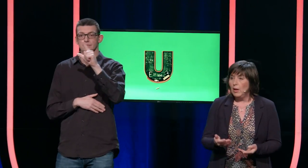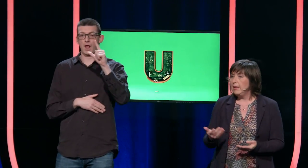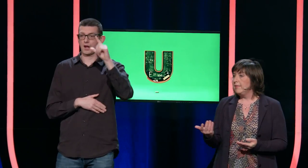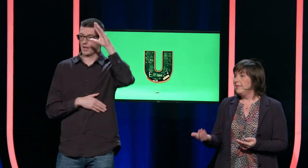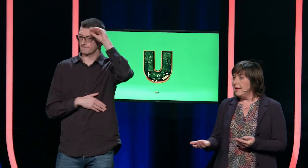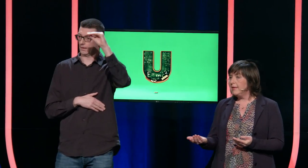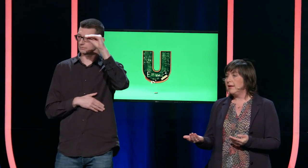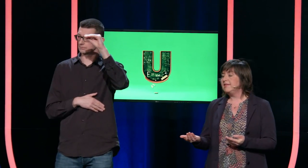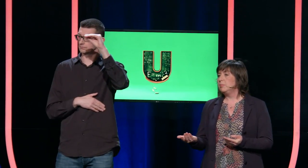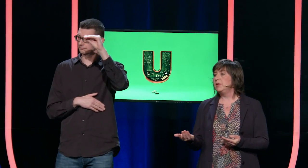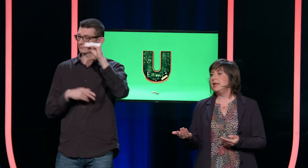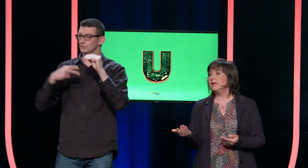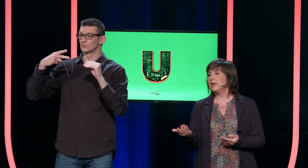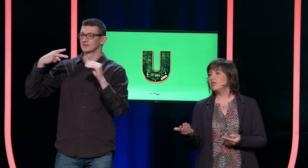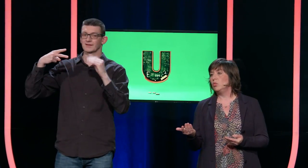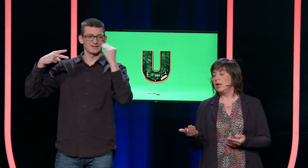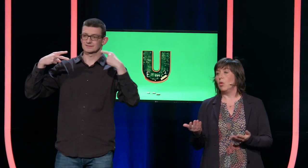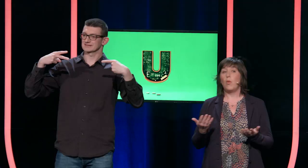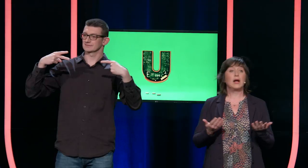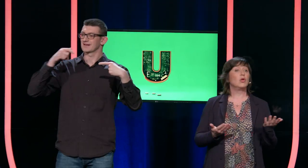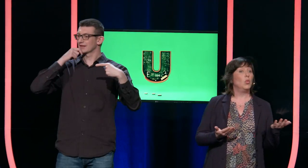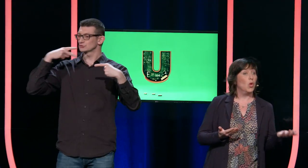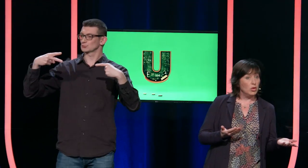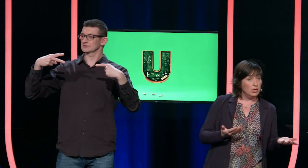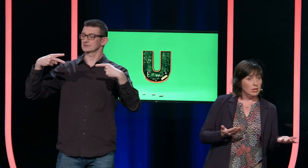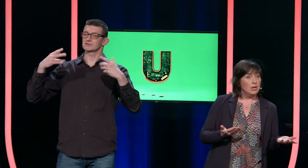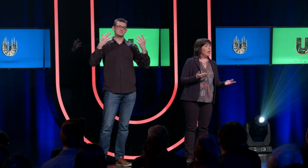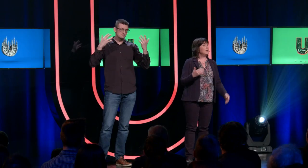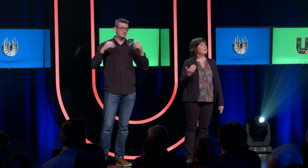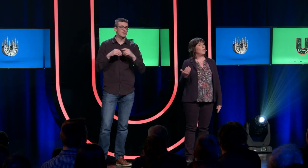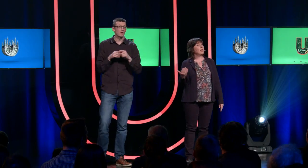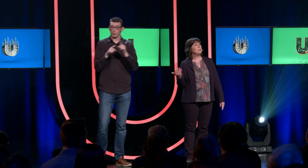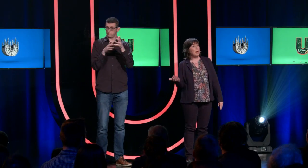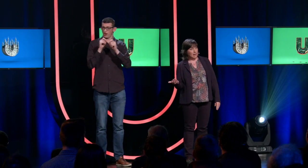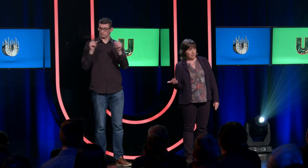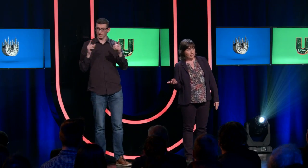wel, in het Nederlands betekent dat zowel wakker worden als wakker maken.